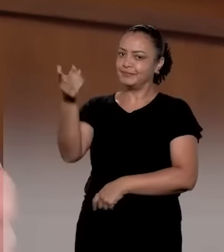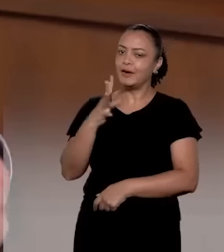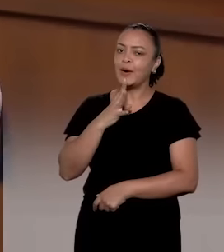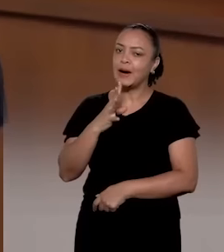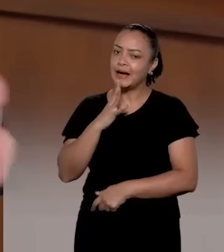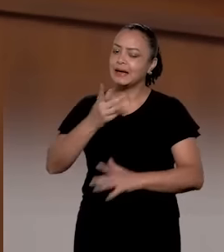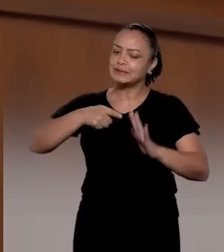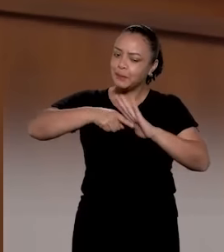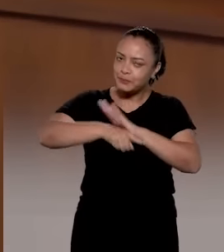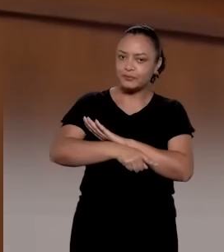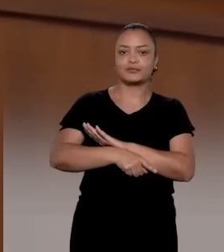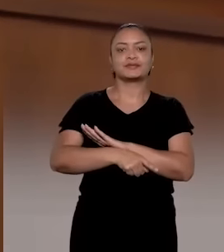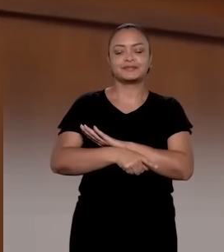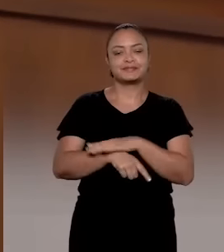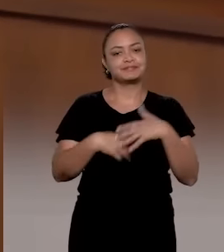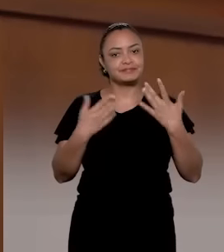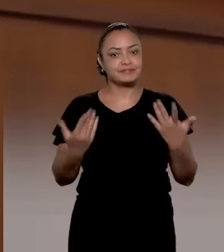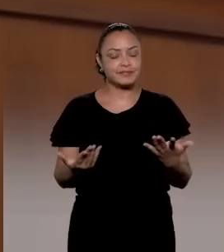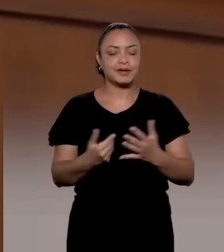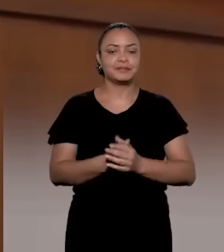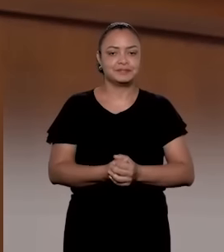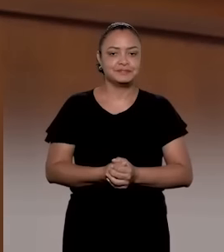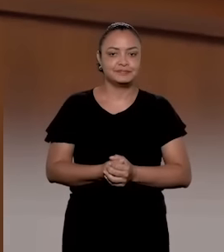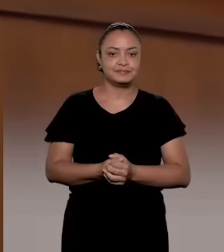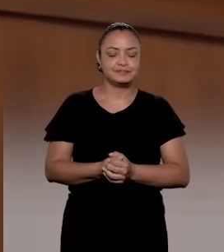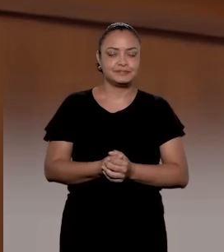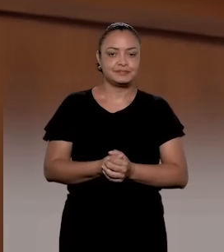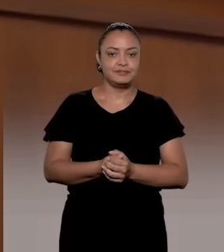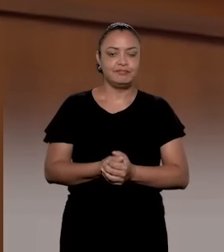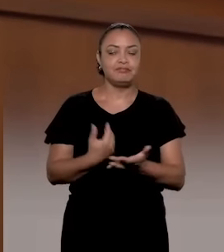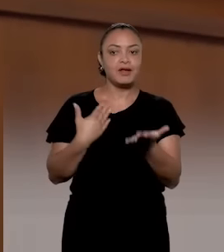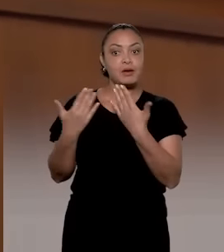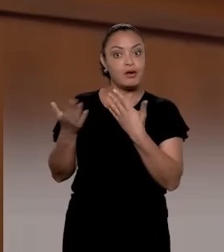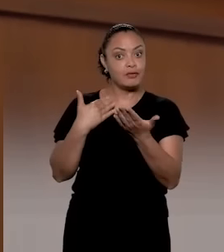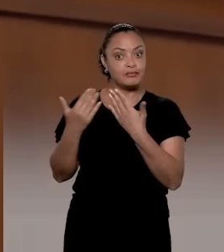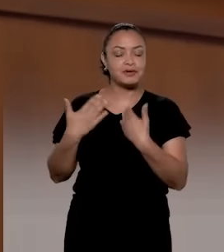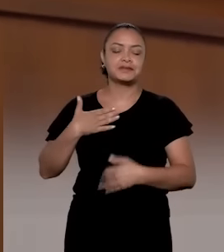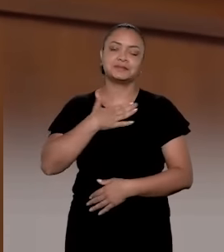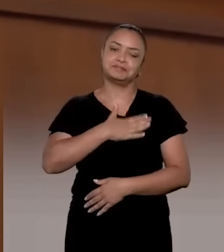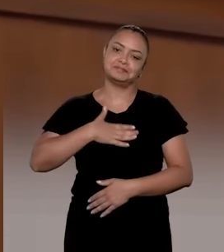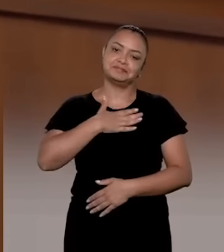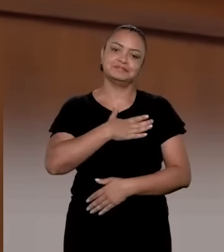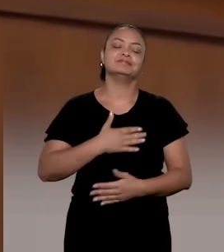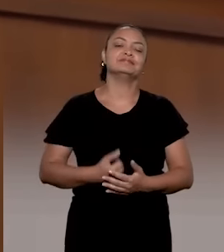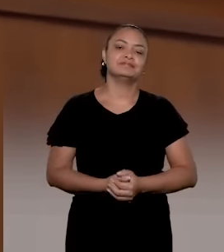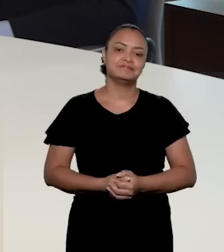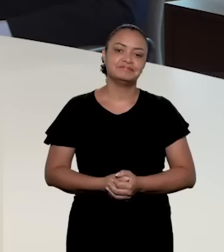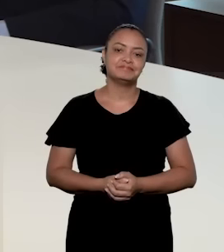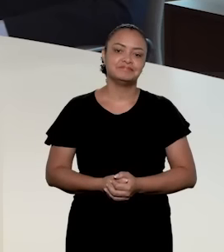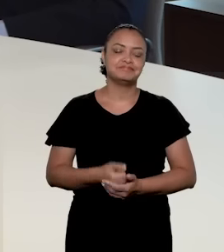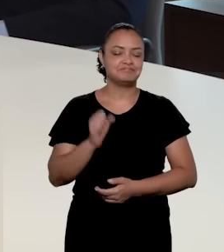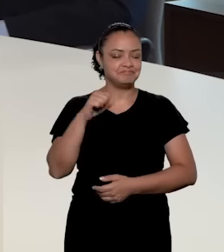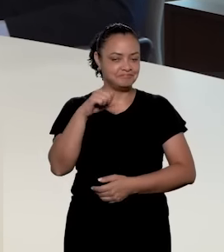Brasil, o Roberto Rodrigues. Então, certamente vai ser uma conversa aqui muito prazerosa. Sem dúvida.